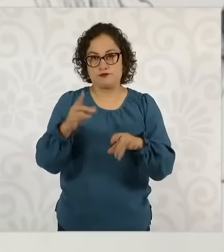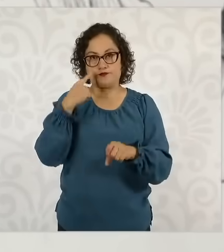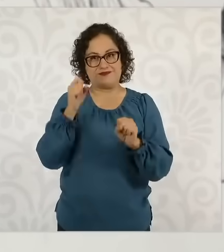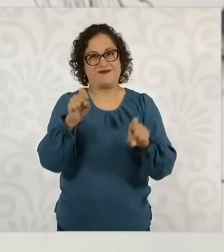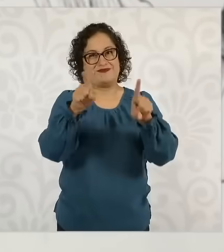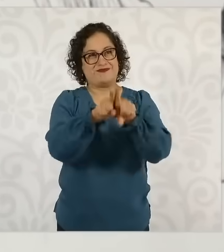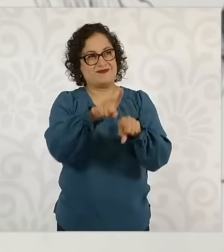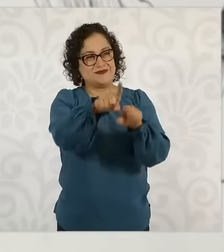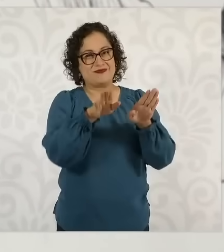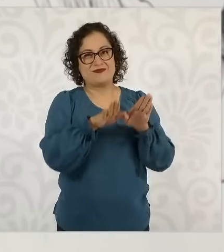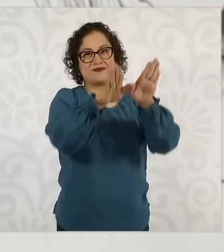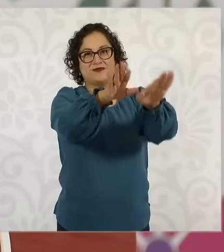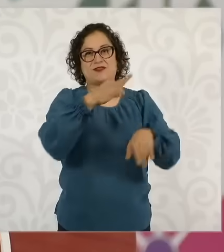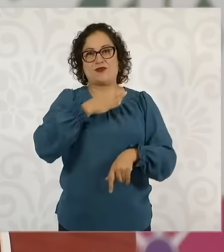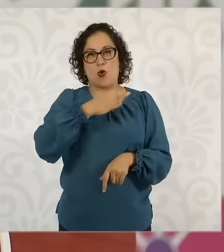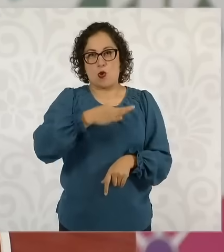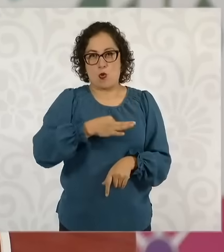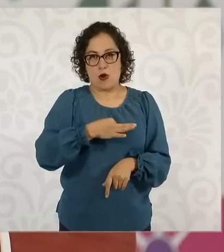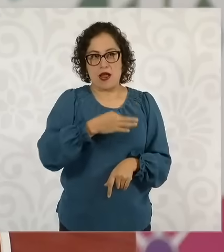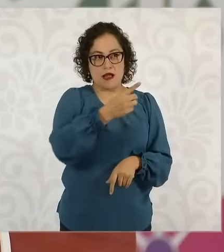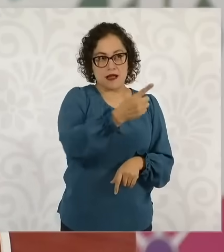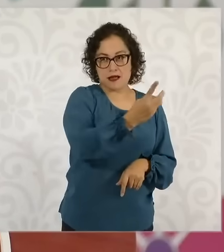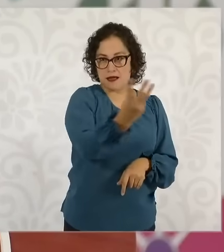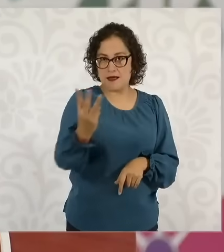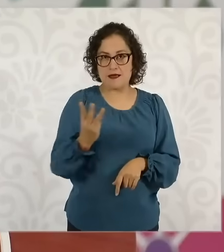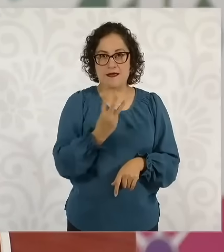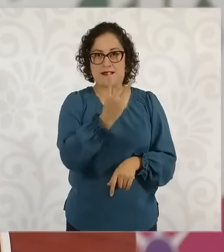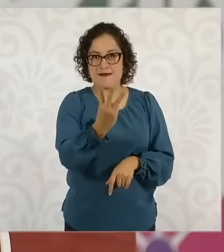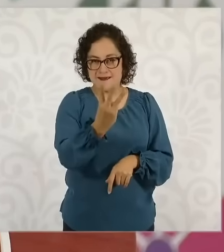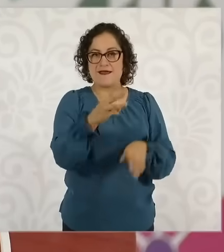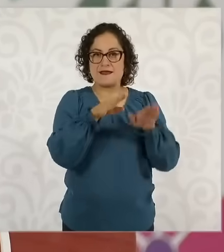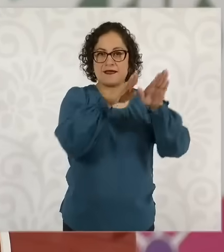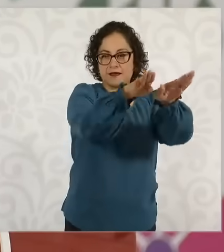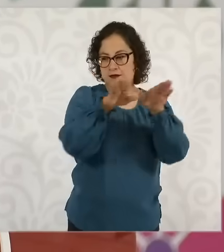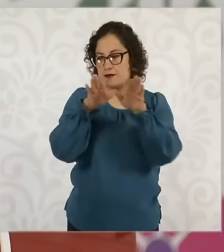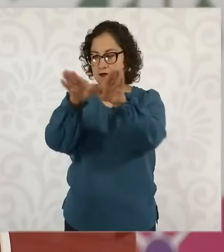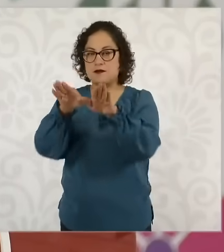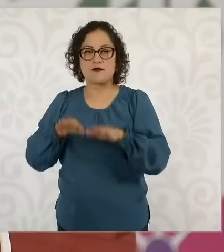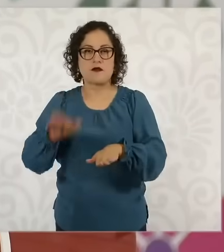pues son los tres aeropuertos más importantes de la zona centro, de la zona metropolitana del Valle